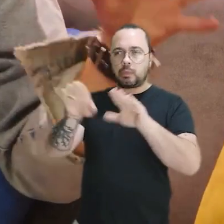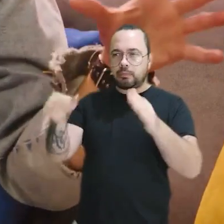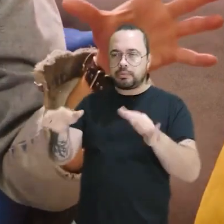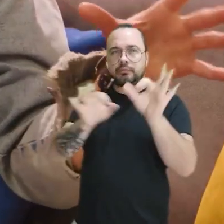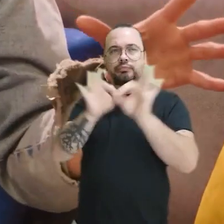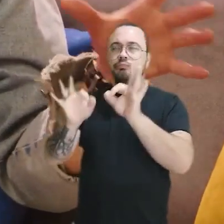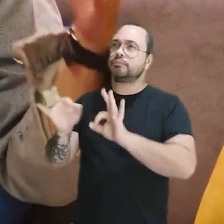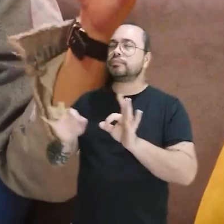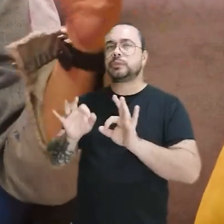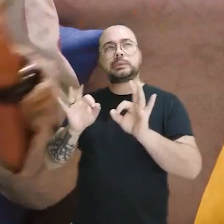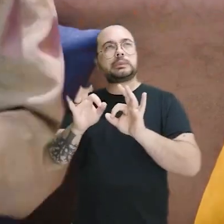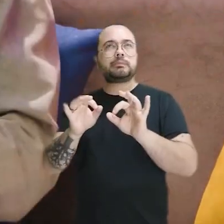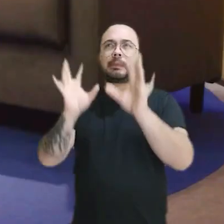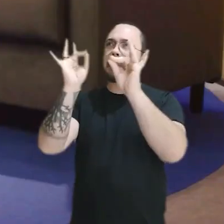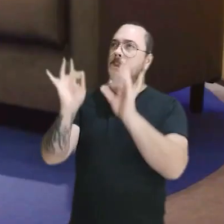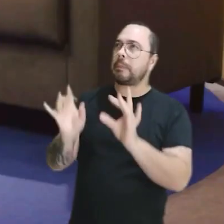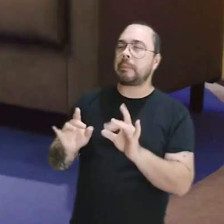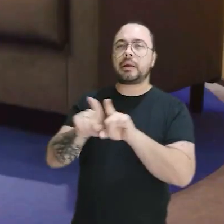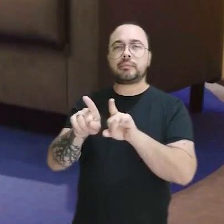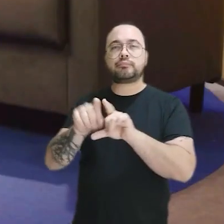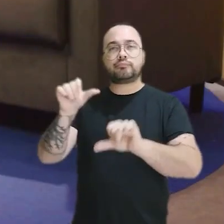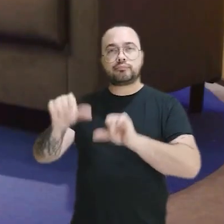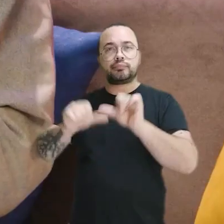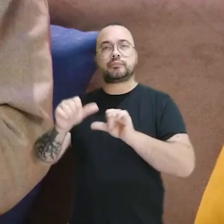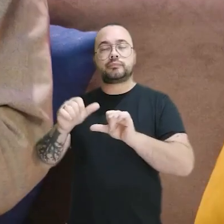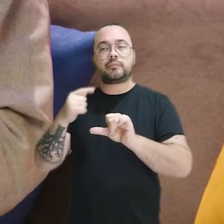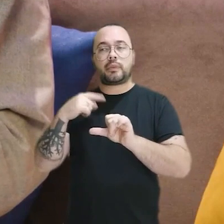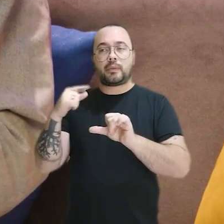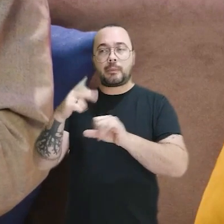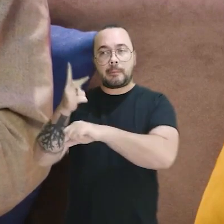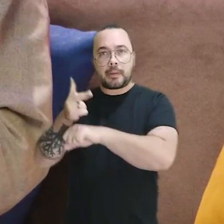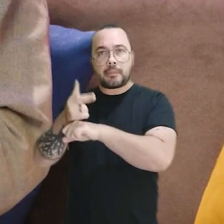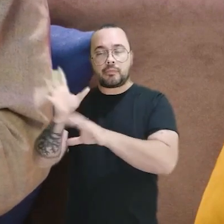um pouco a decoração, mudou algumas coisas. E aí, a gente entrou no Youtube e começou a somar a quantidade